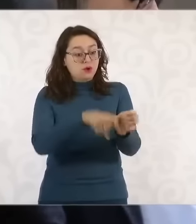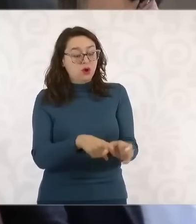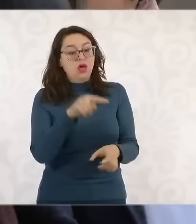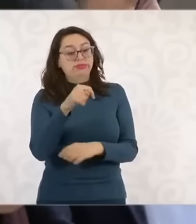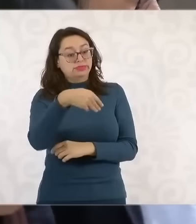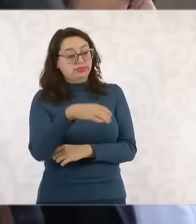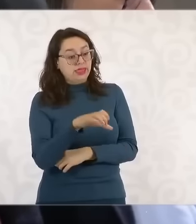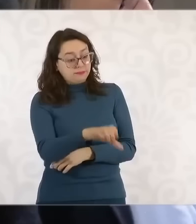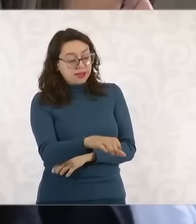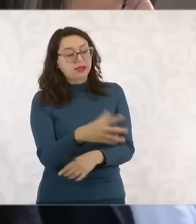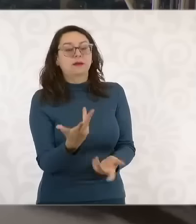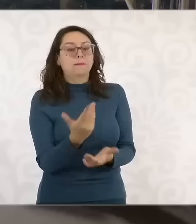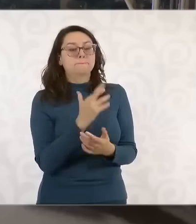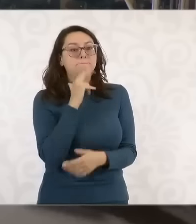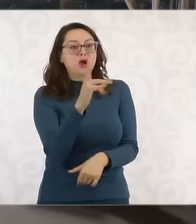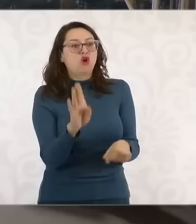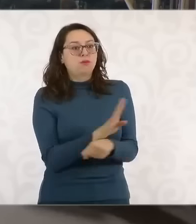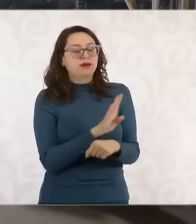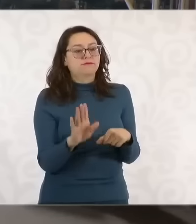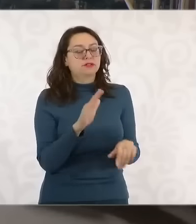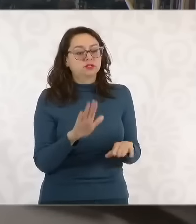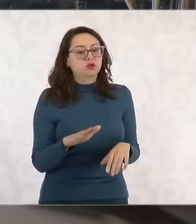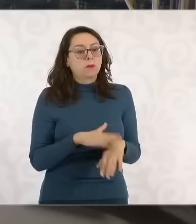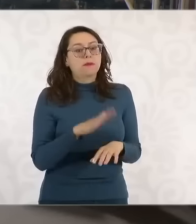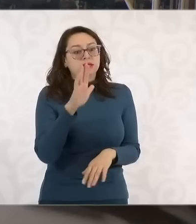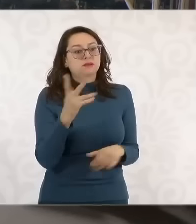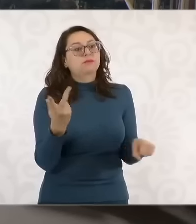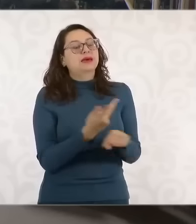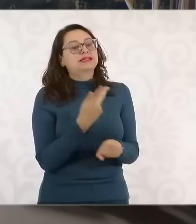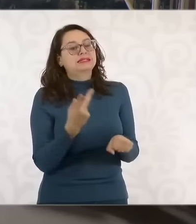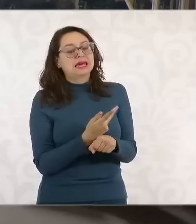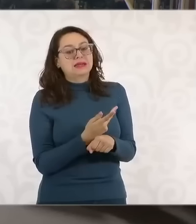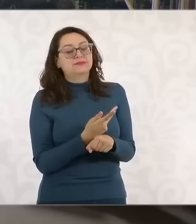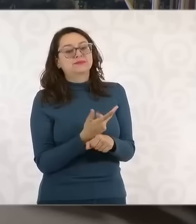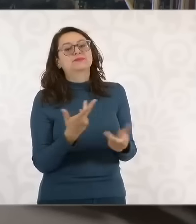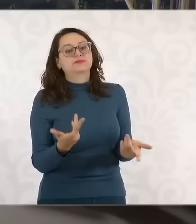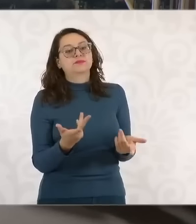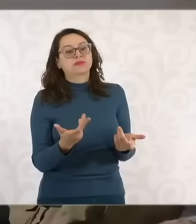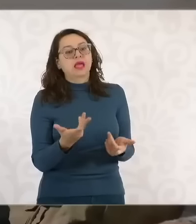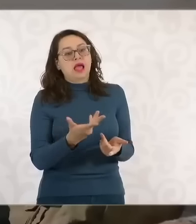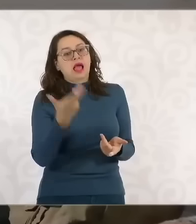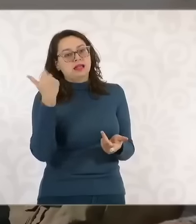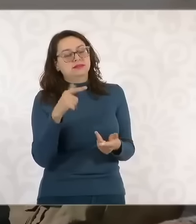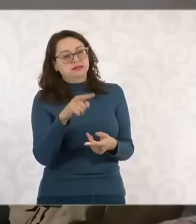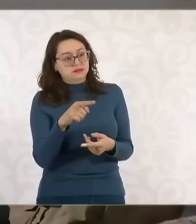reglas del OMC y había la intención o se pidió a las empresas que se pasaran al Temex. ¿Ha pasado